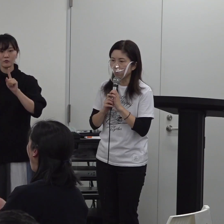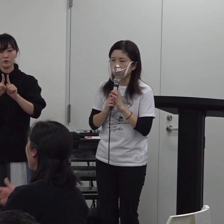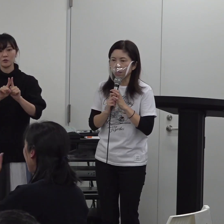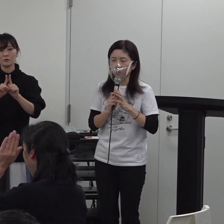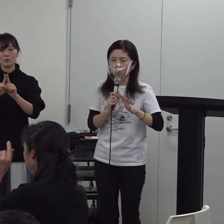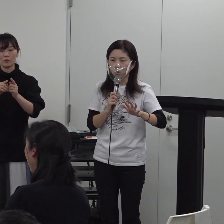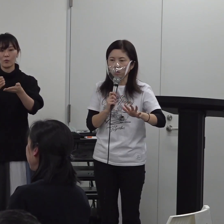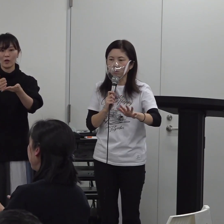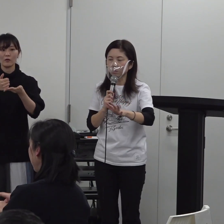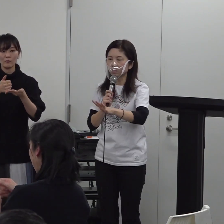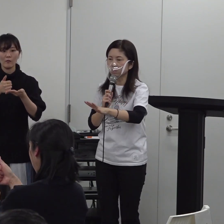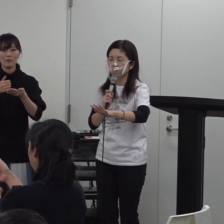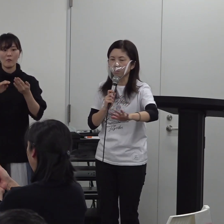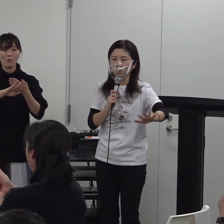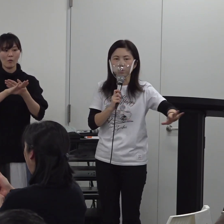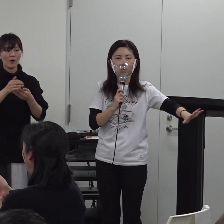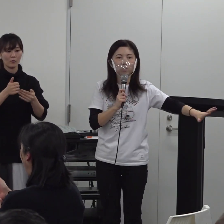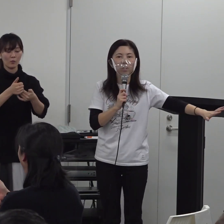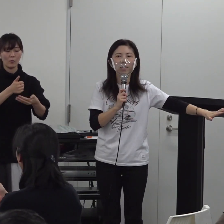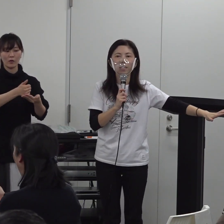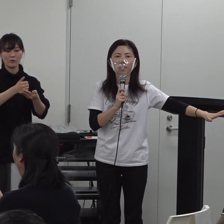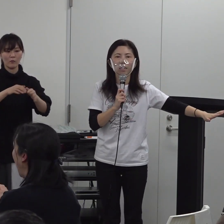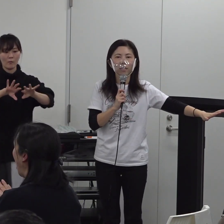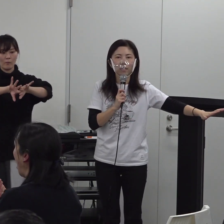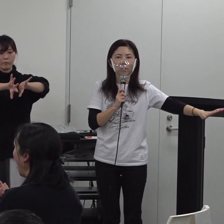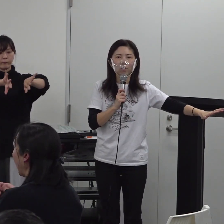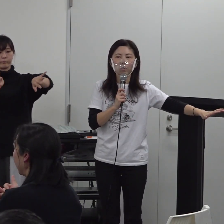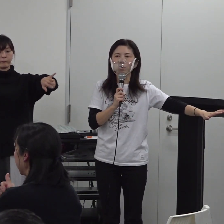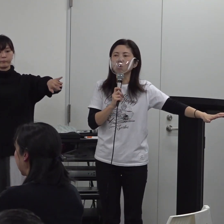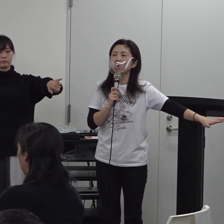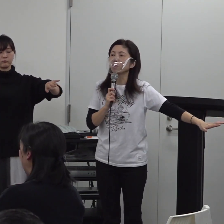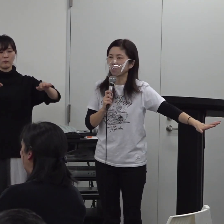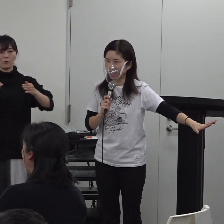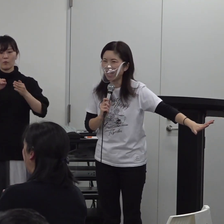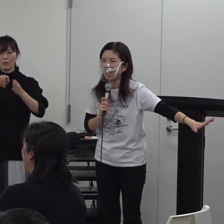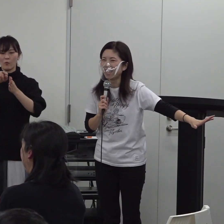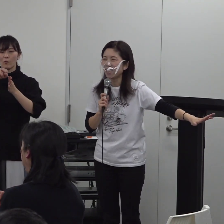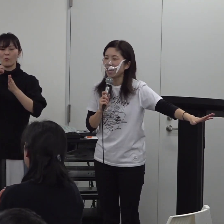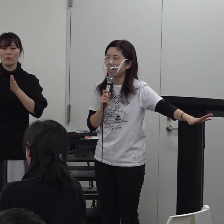もうあの他のお客様と相当離れた 奥の方とか